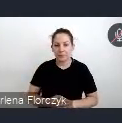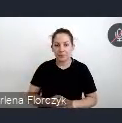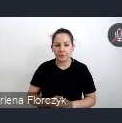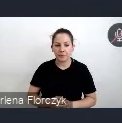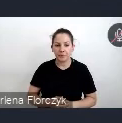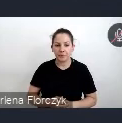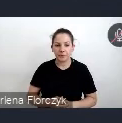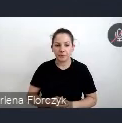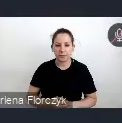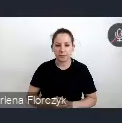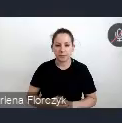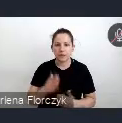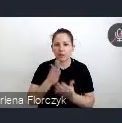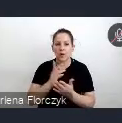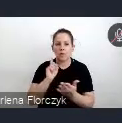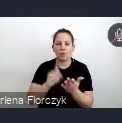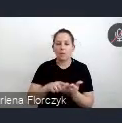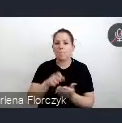Trzeba tylko włączyć mikrofonik.